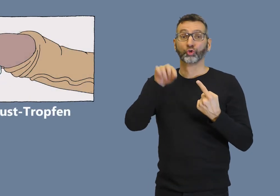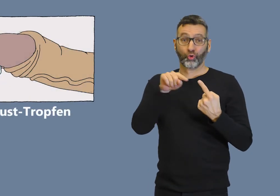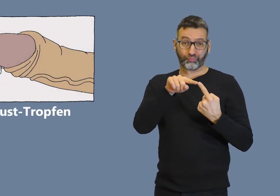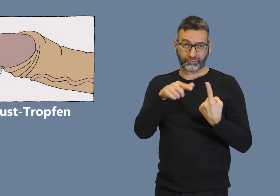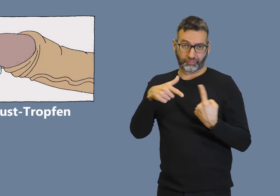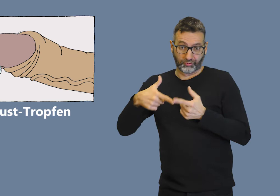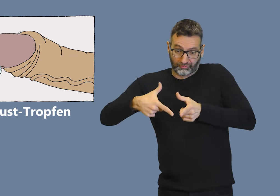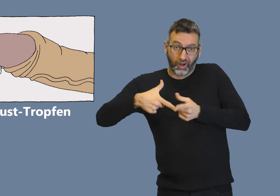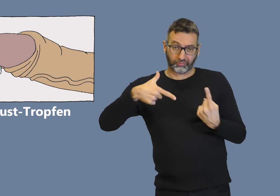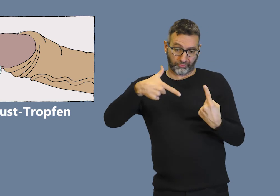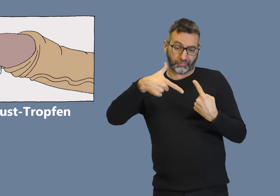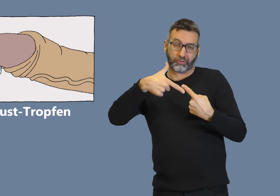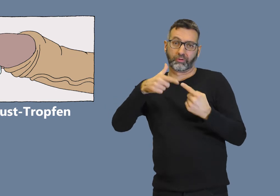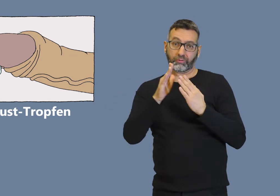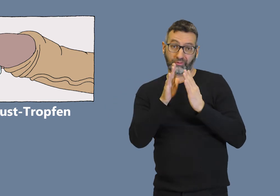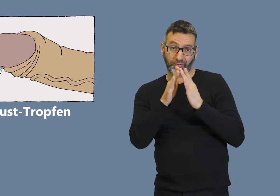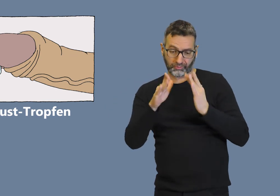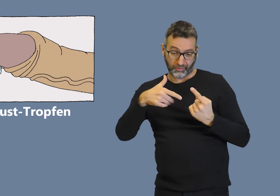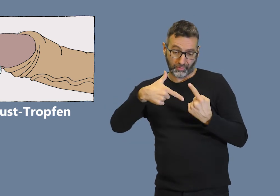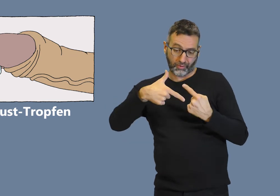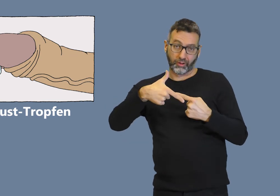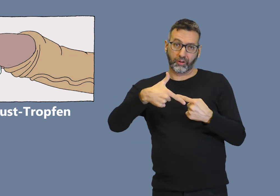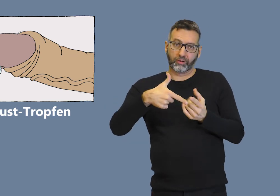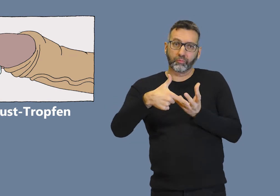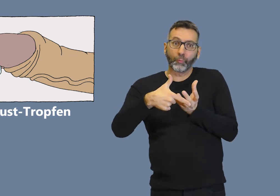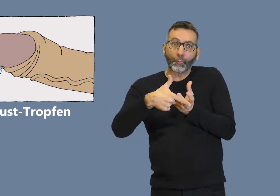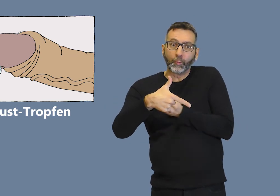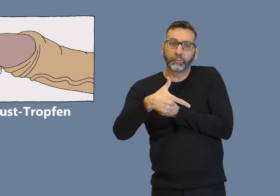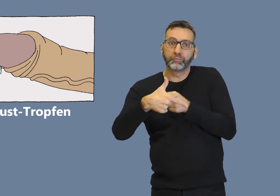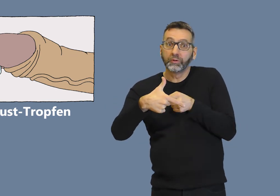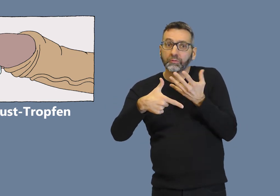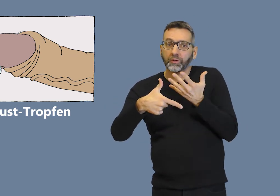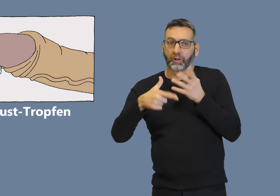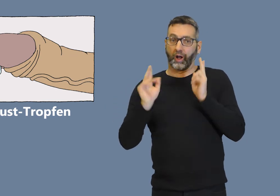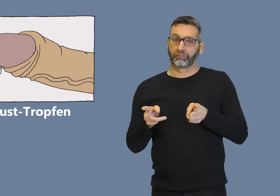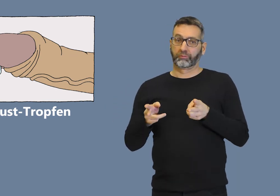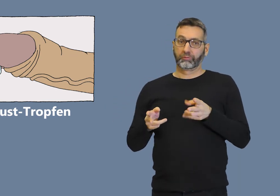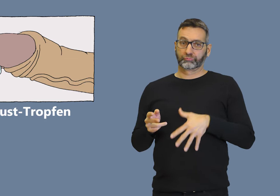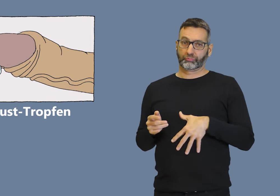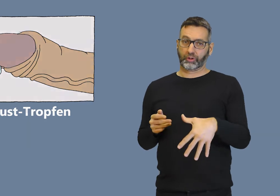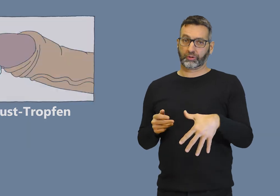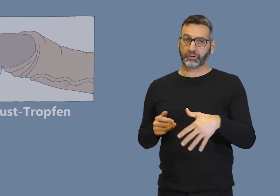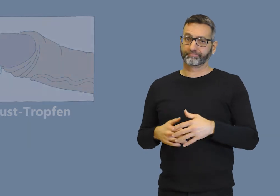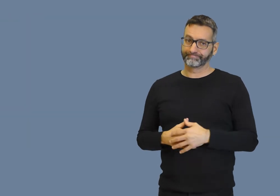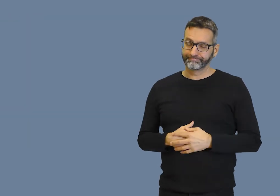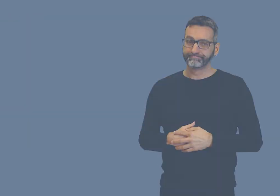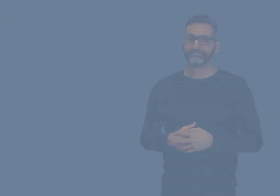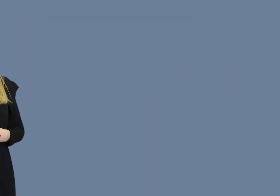oft schon den "Lust-Tropfen". Auch dadurch kann man schwanger werden.